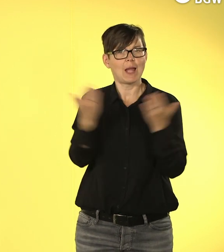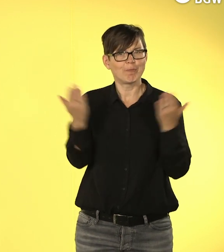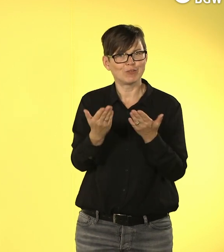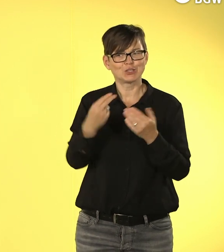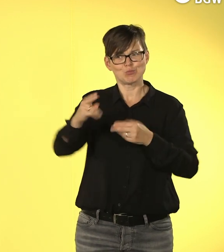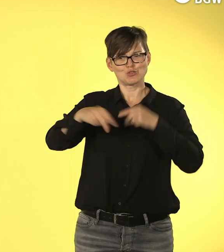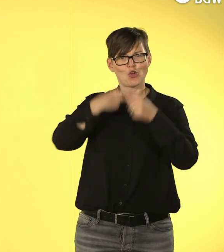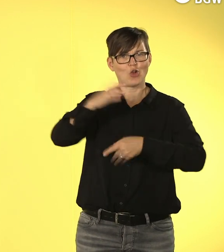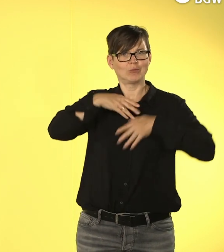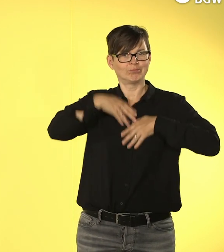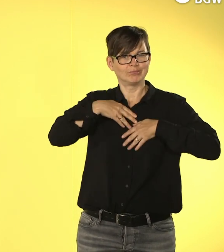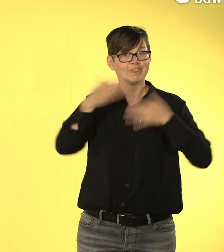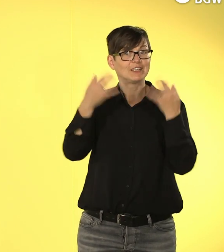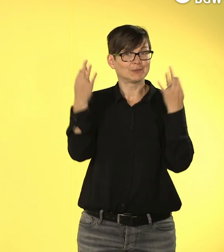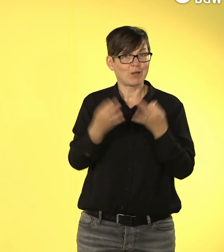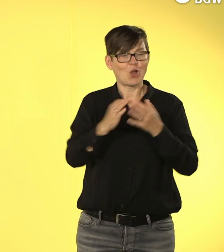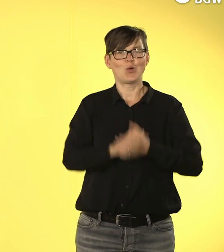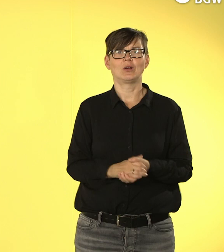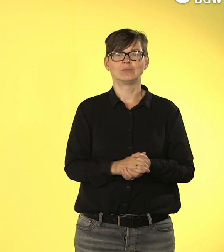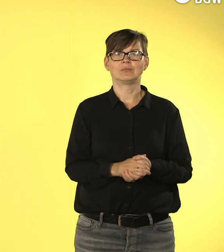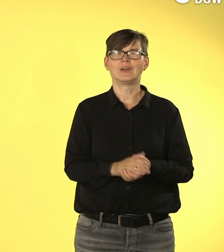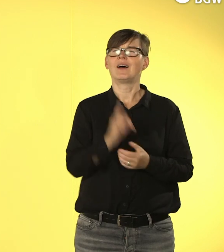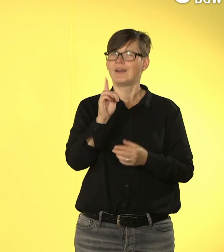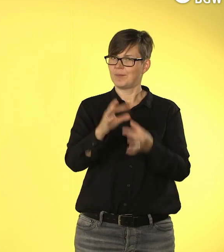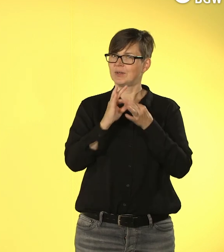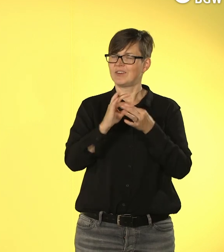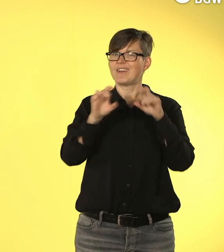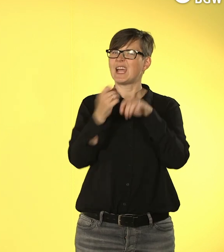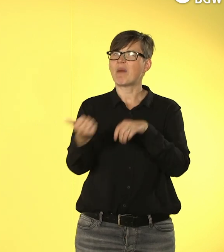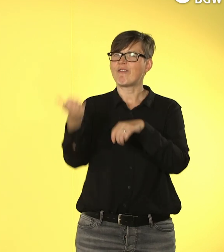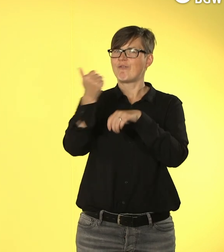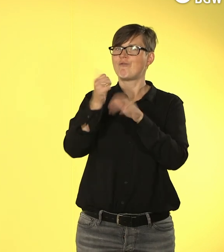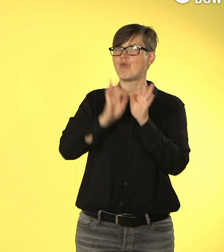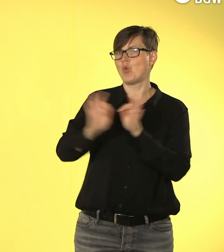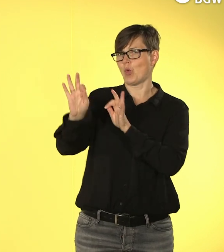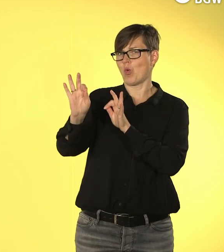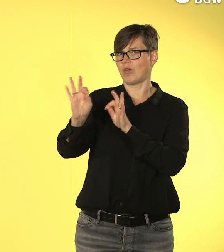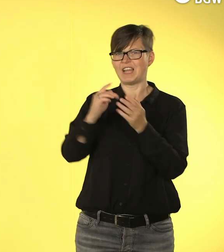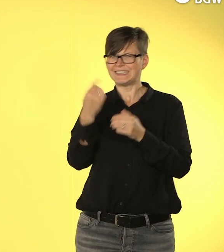Zu dem Thema Führen, fällt dir dazu ein Punkt ein,